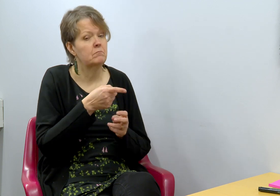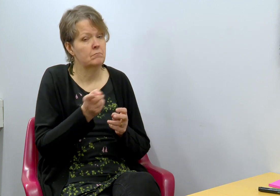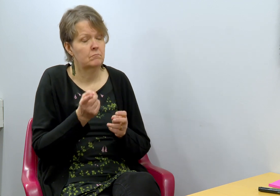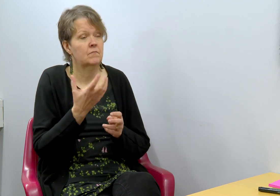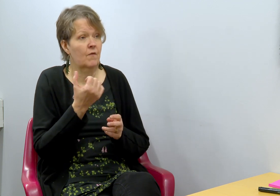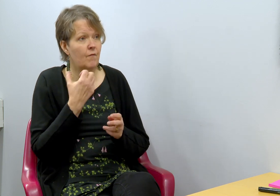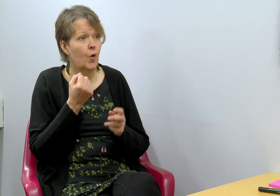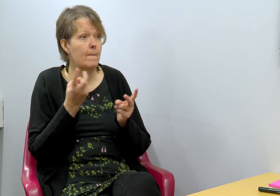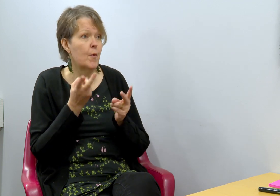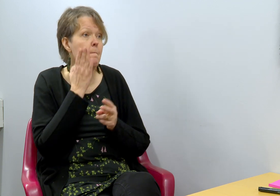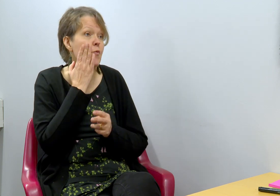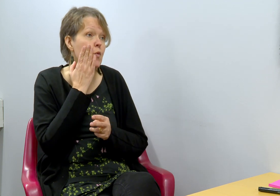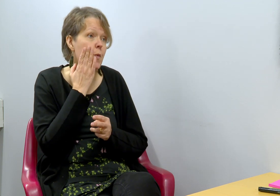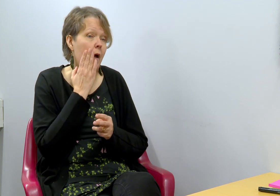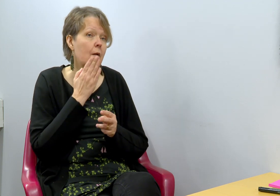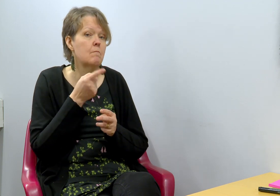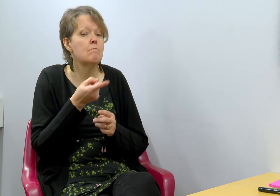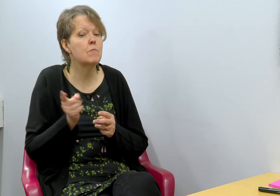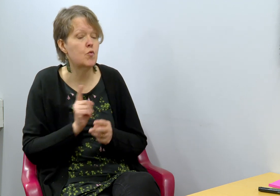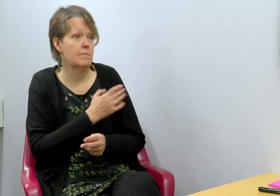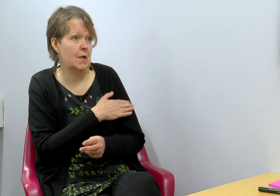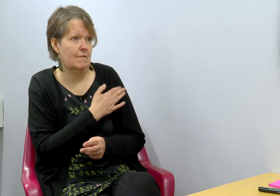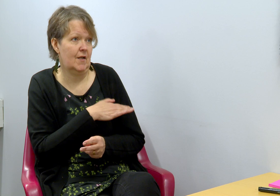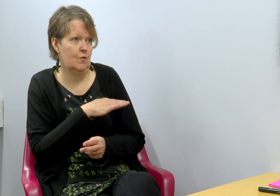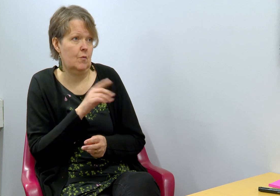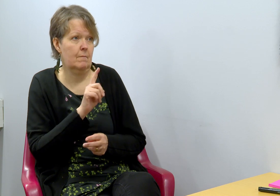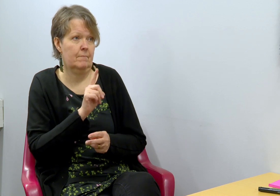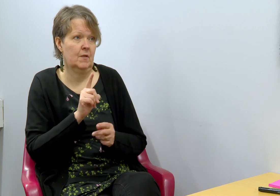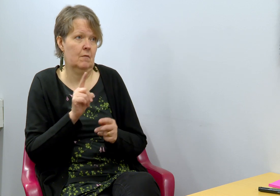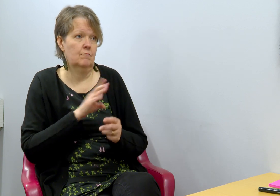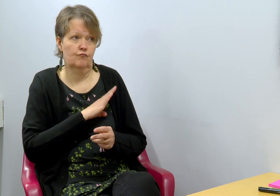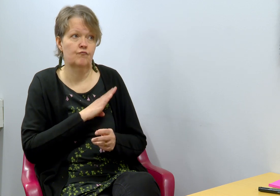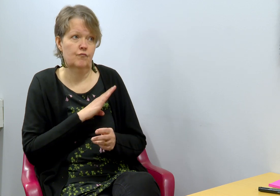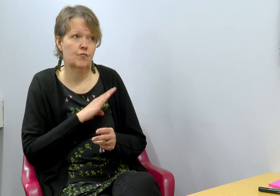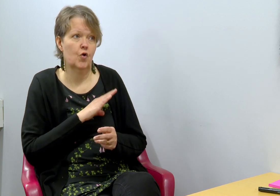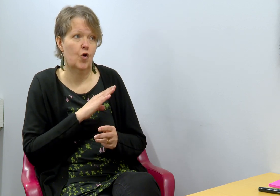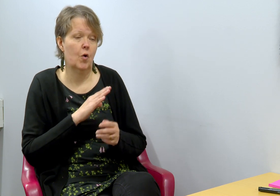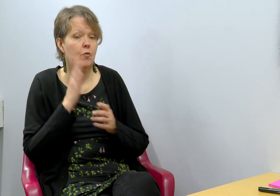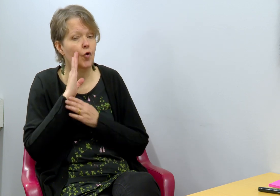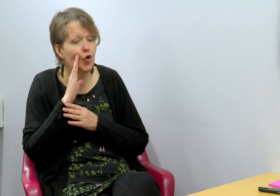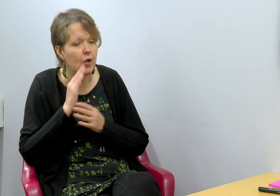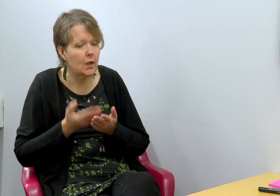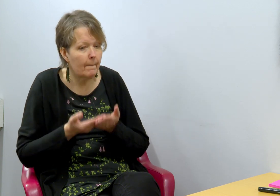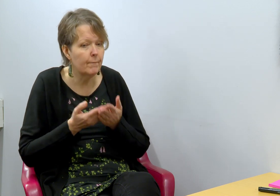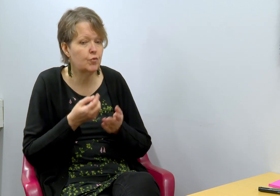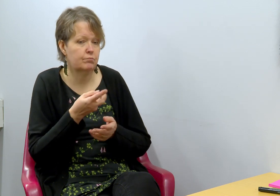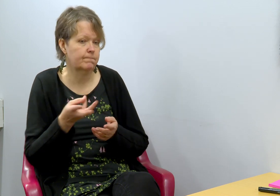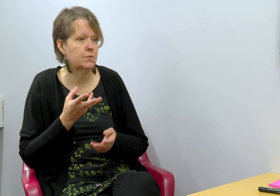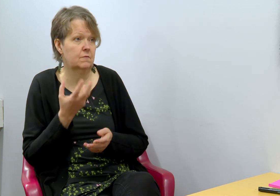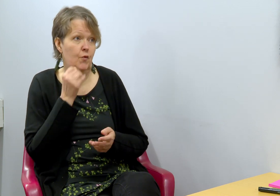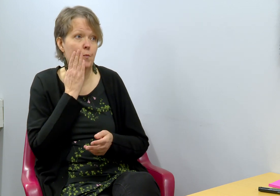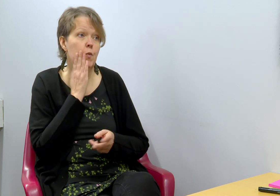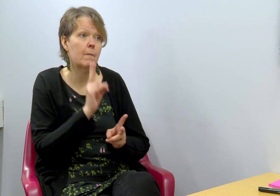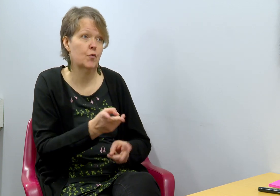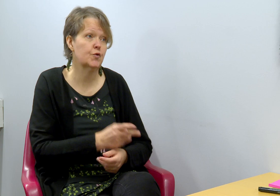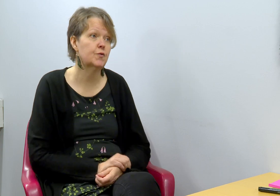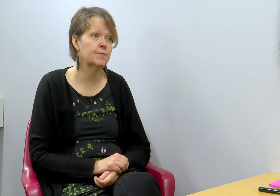sillä sen turvin on mahdollista anoa esimerkiksi kotiavun kaltaisia palveluita.